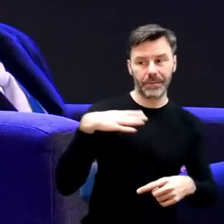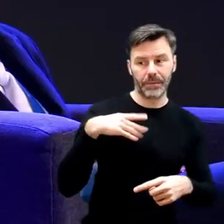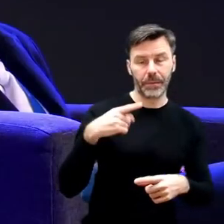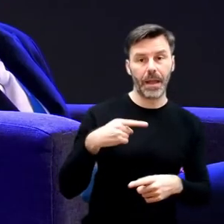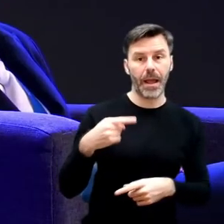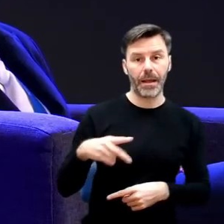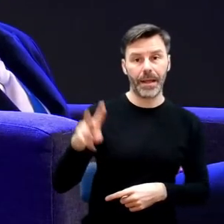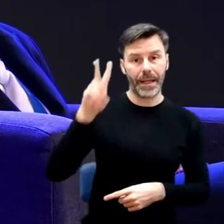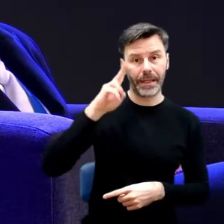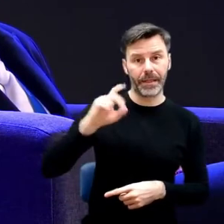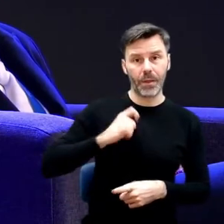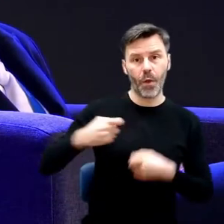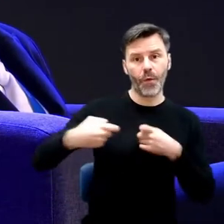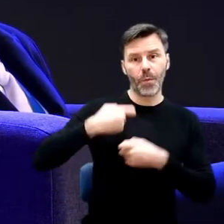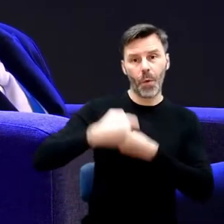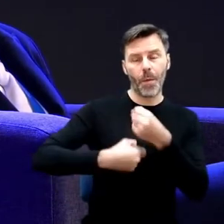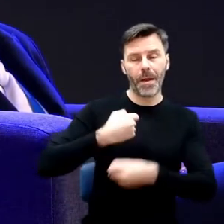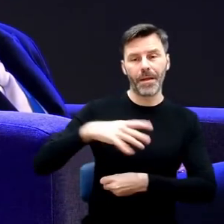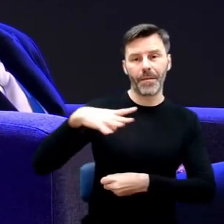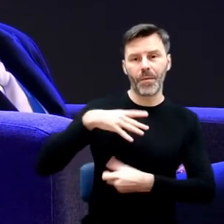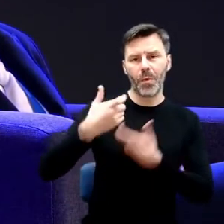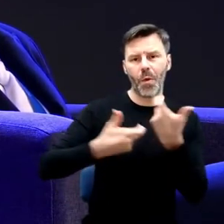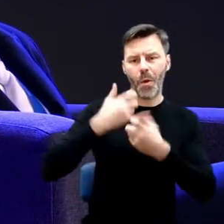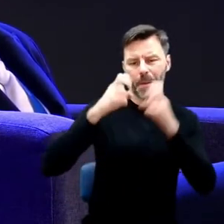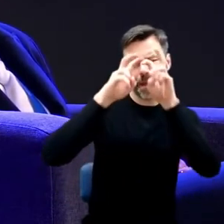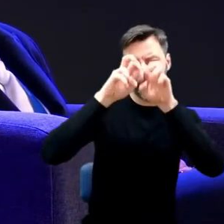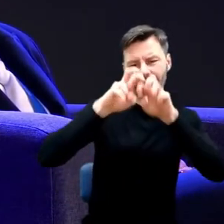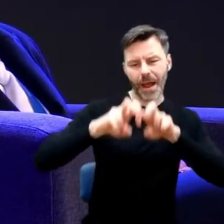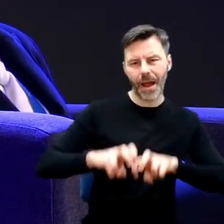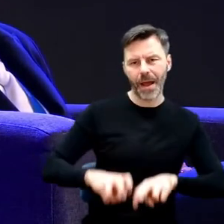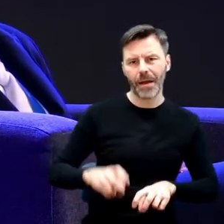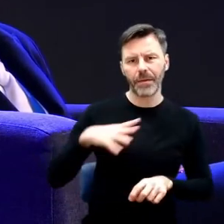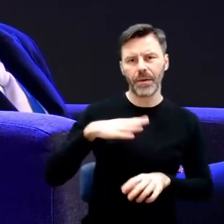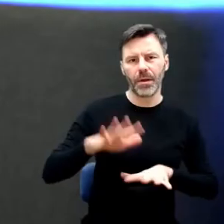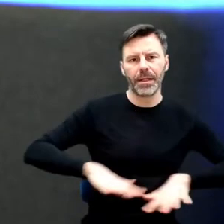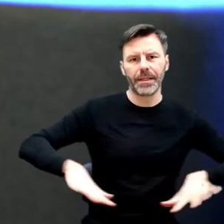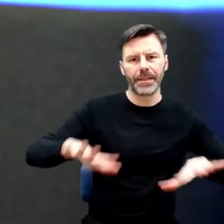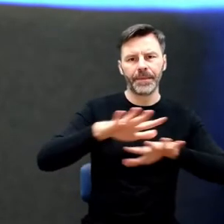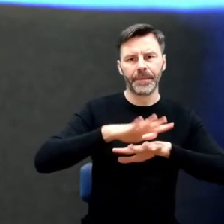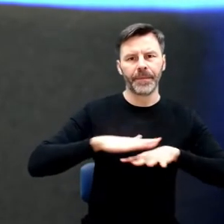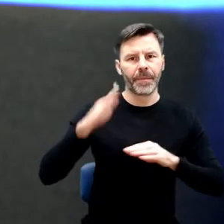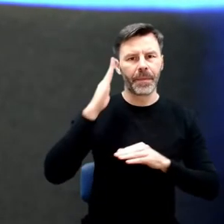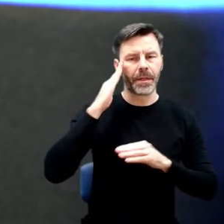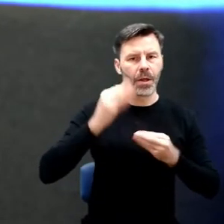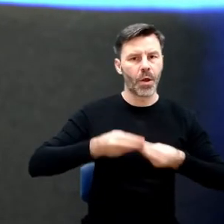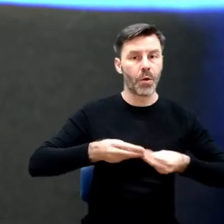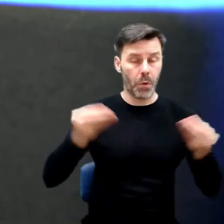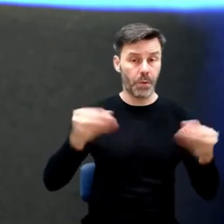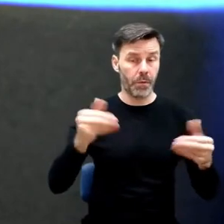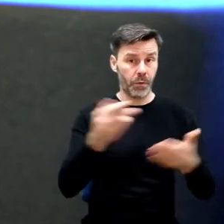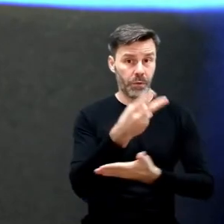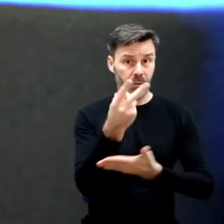poprzez przygotowanie takiego audytu dla rozwoju terenów mieszkaniowych i to można się z tym zapoznać we foyer, tam jest poster